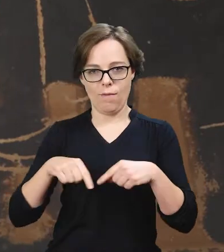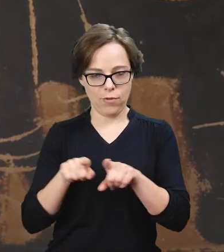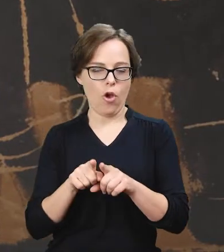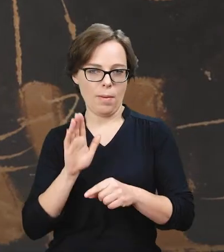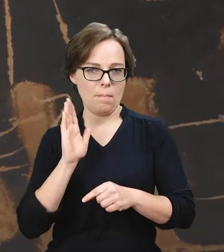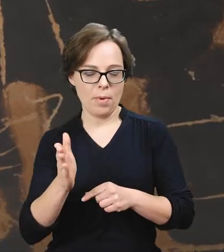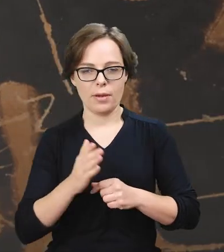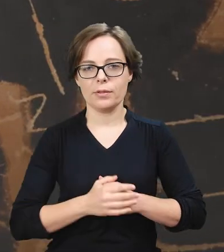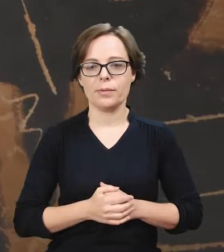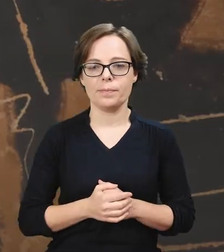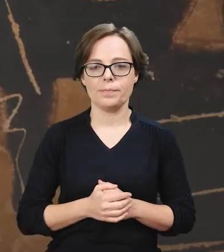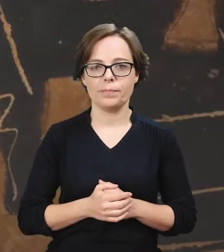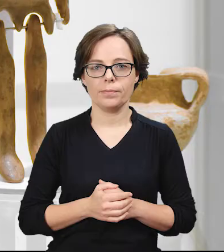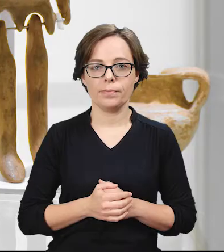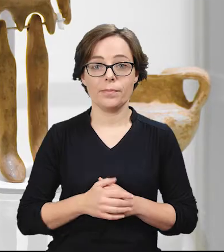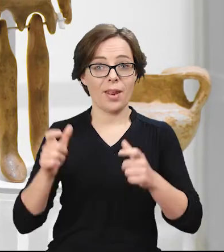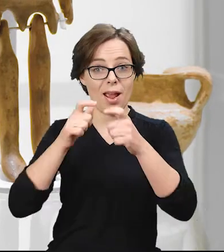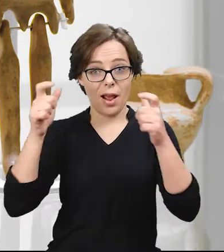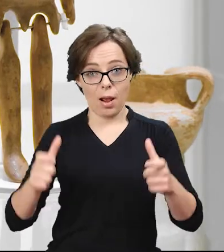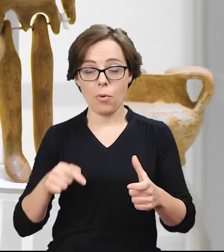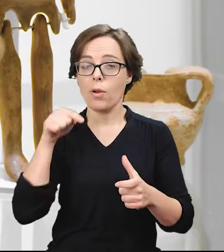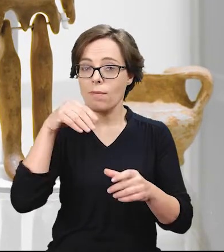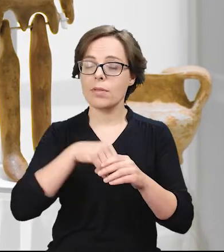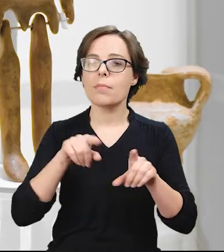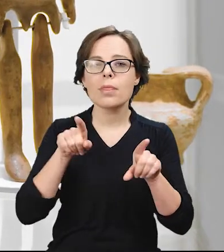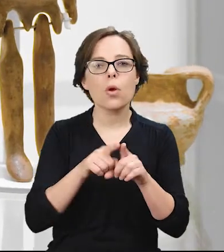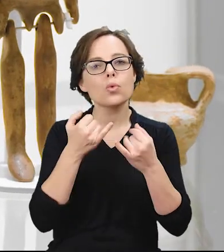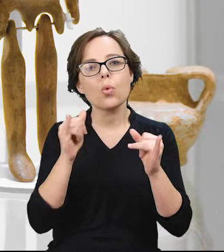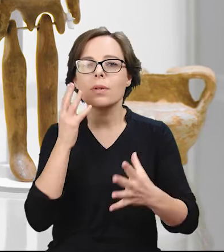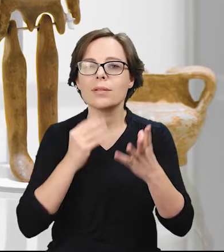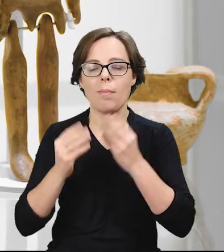W gablocie zaprezentowaliśmy również zestaw zabawek - grzechotki, lalki